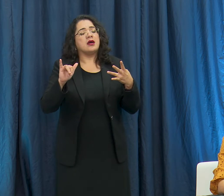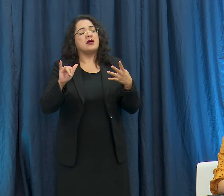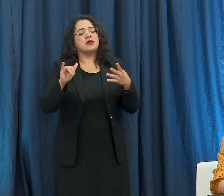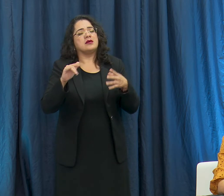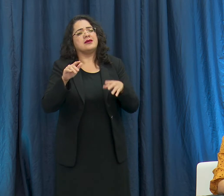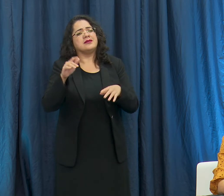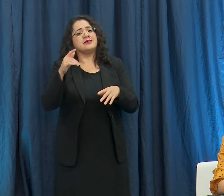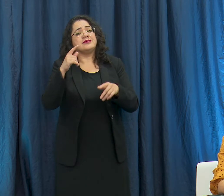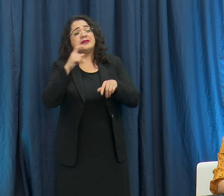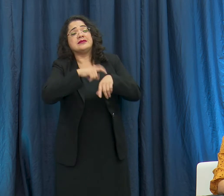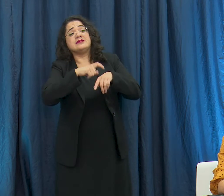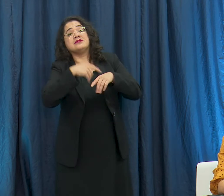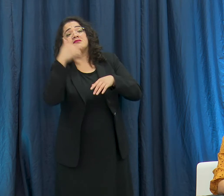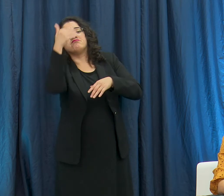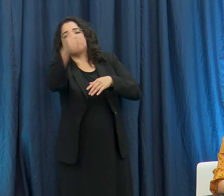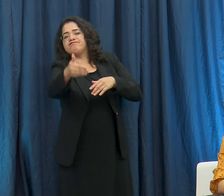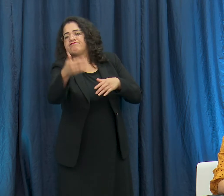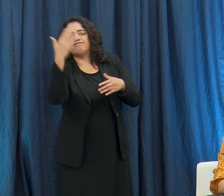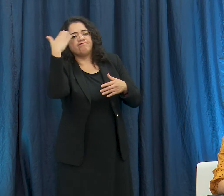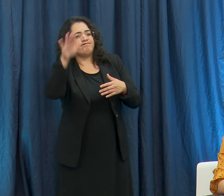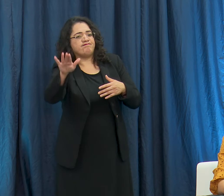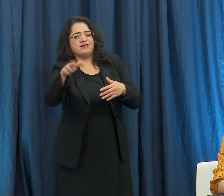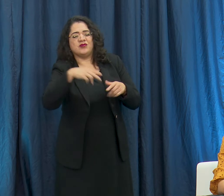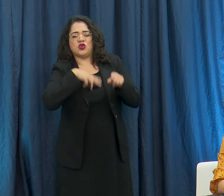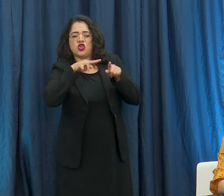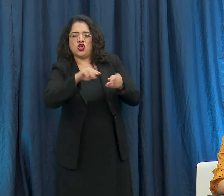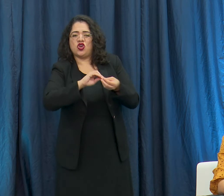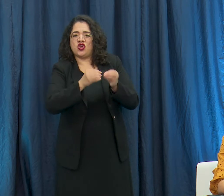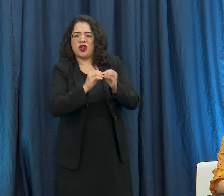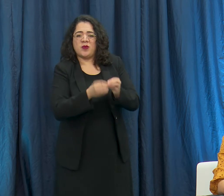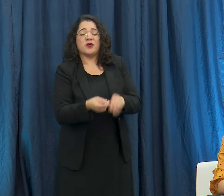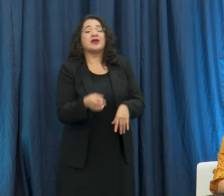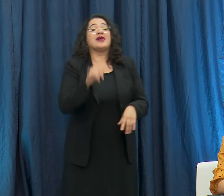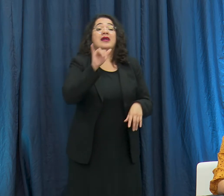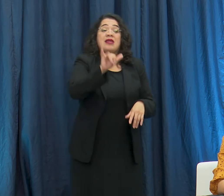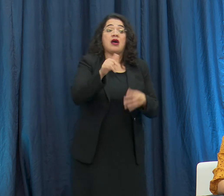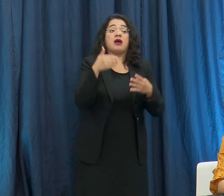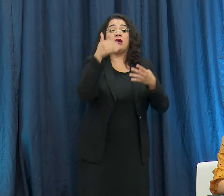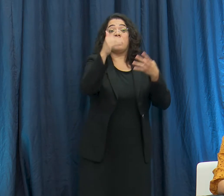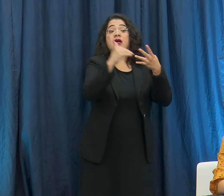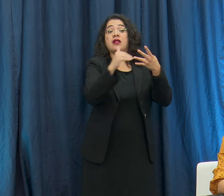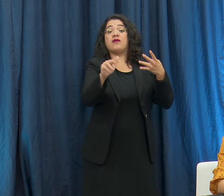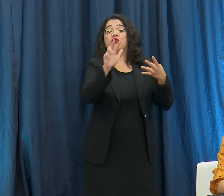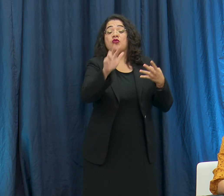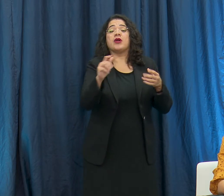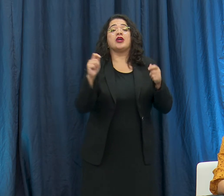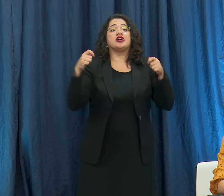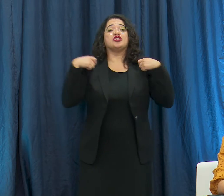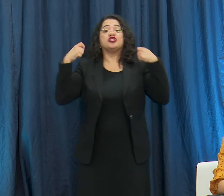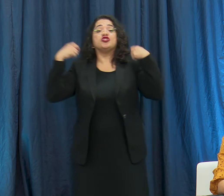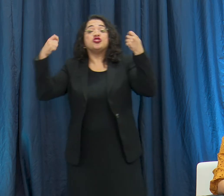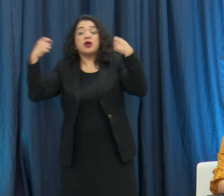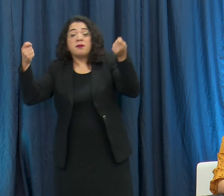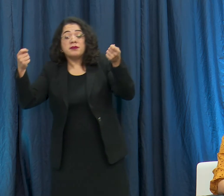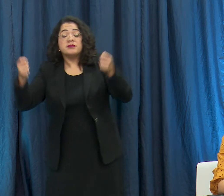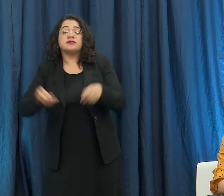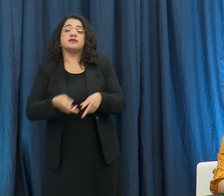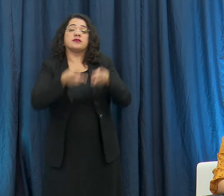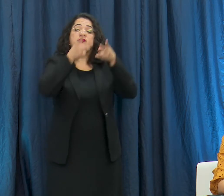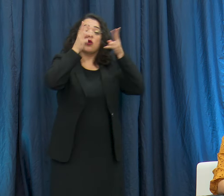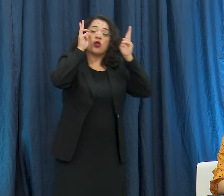hace owes the mass kotas hip naseous eco medoras a restaurantes por último LS